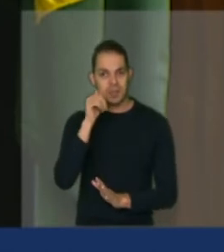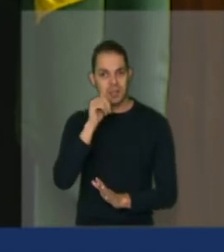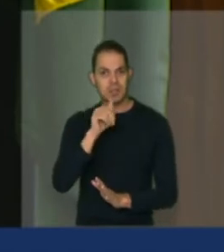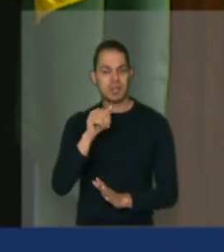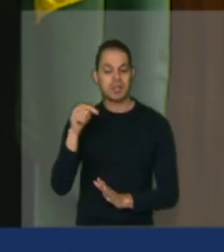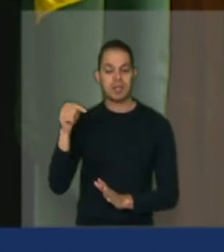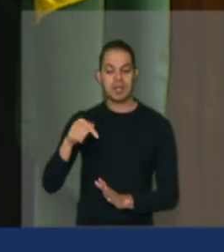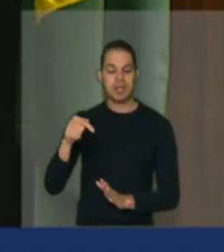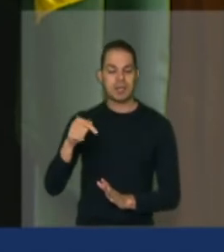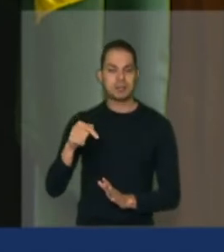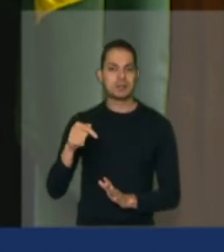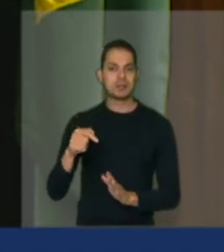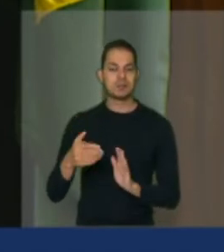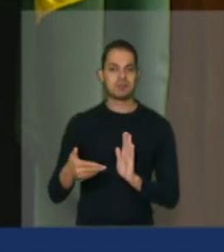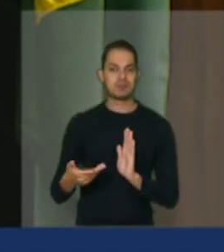MULHERES NAS CASAS LEGISLATIVAS, QUARTO NÃO AO